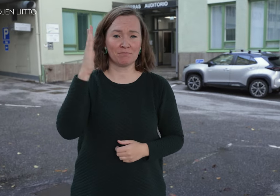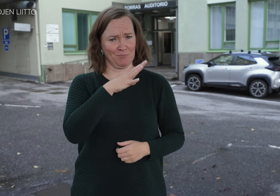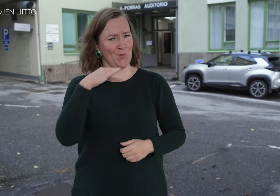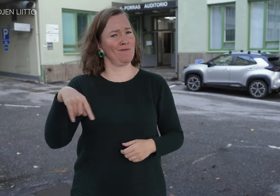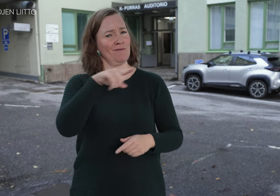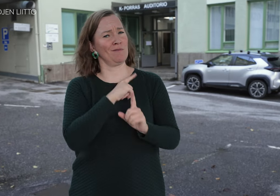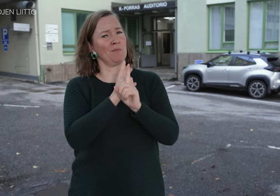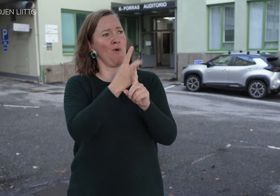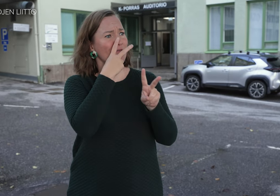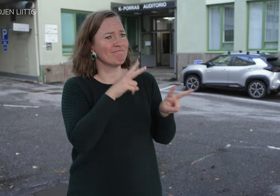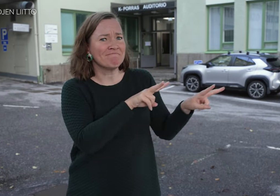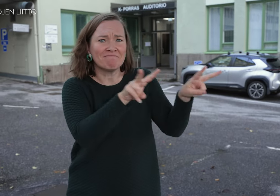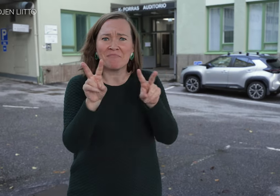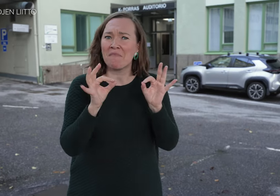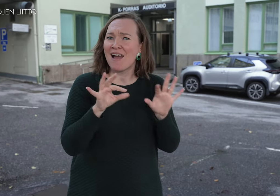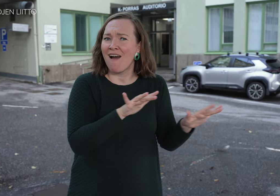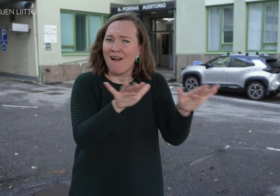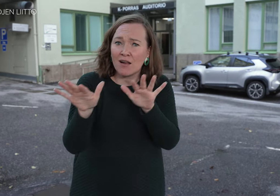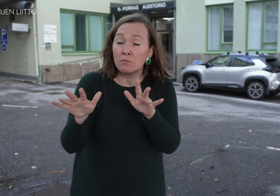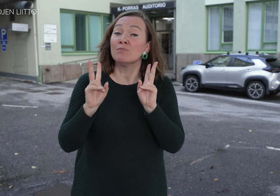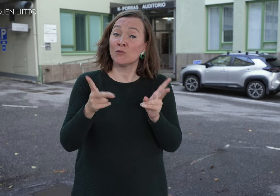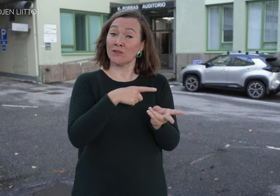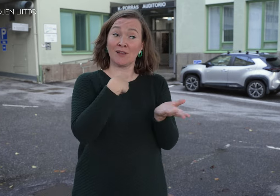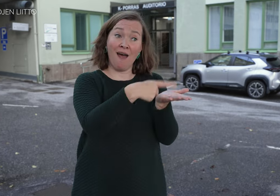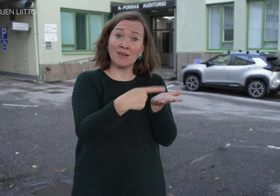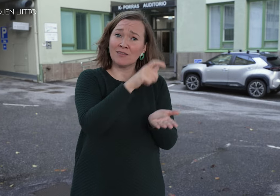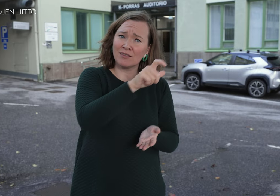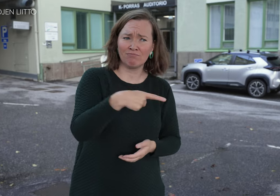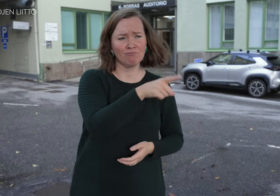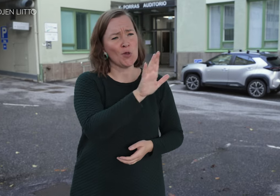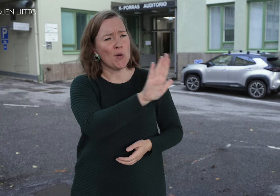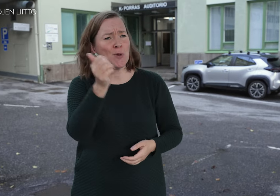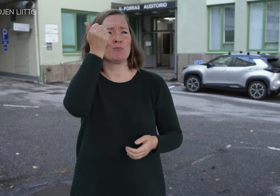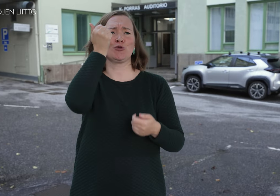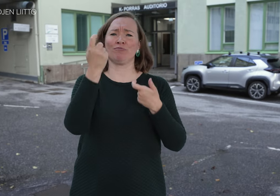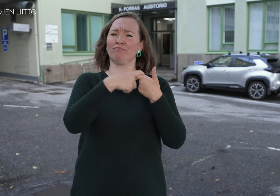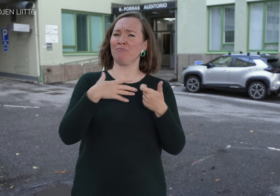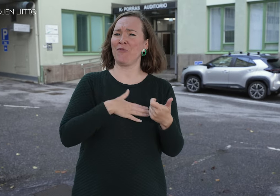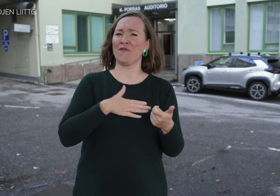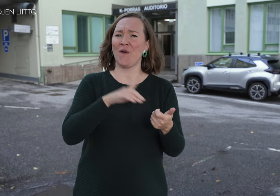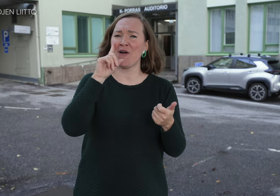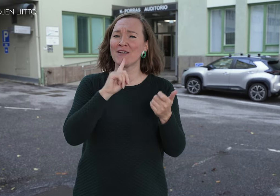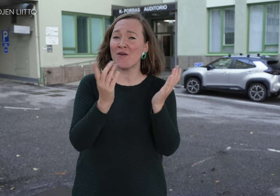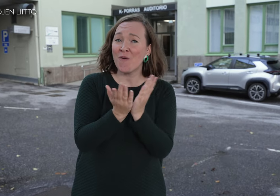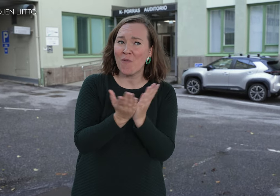Käydään katsomassa, millainen meininki tapaamisessa on sekä kyselemässä, - millaisia muistoja ihmisillä on Porvoon kuurojenkouluun liittyen.